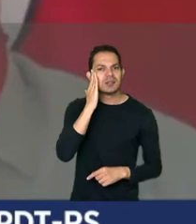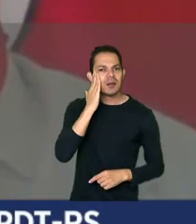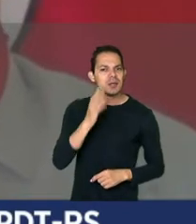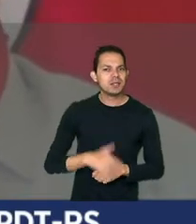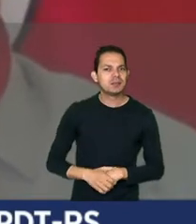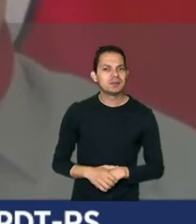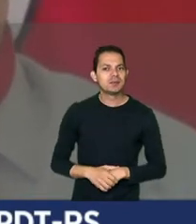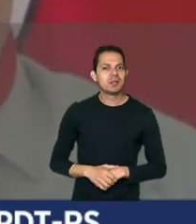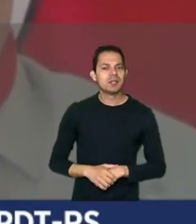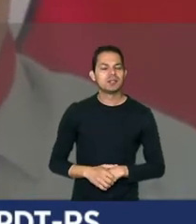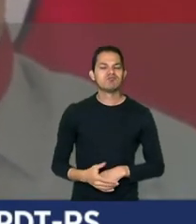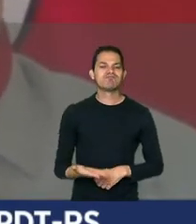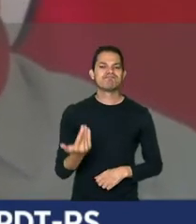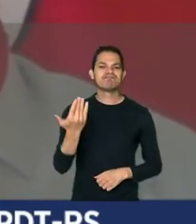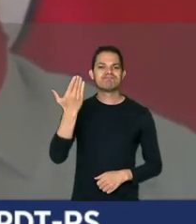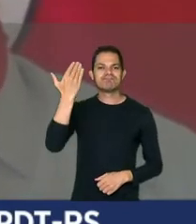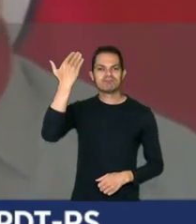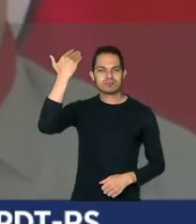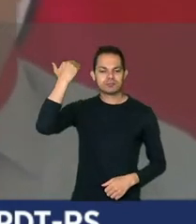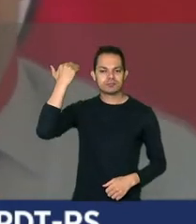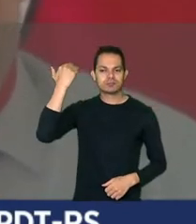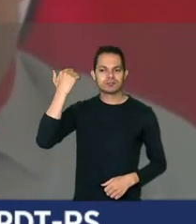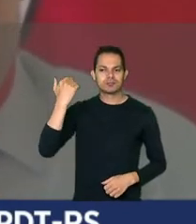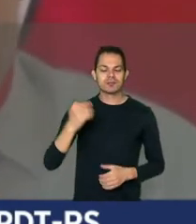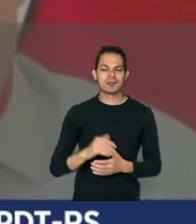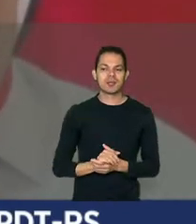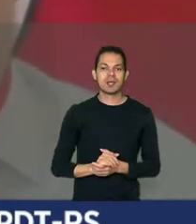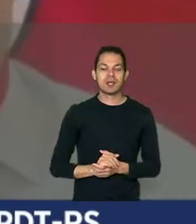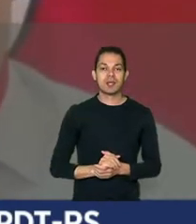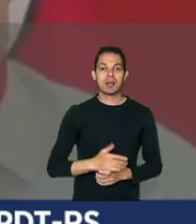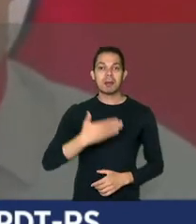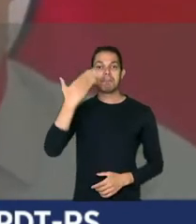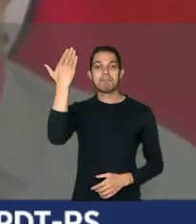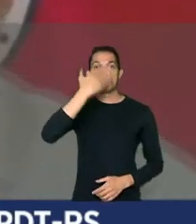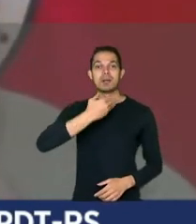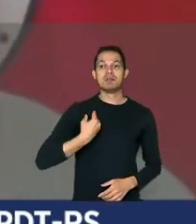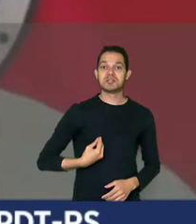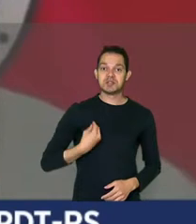QUE LEMBRA ISSO? LEMBRA O FAMOSO PROVA DE VIDA, FAMOSA PROVA DE VIDA QUE CAIU,